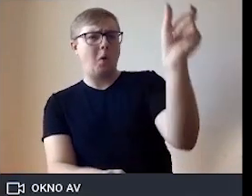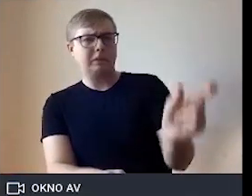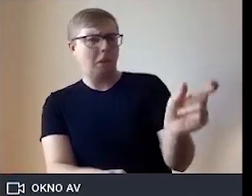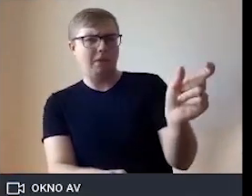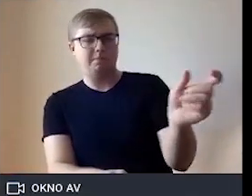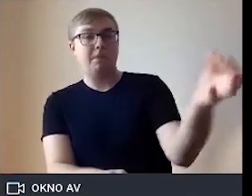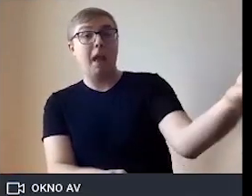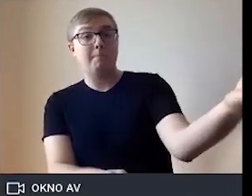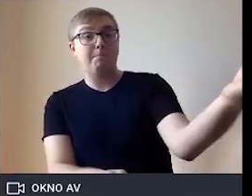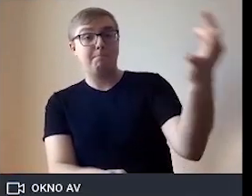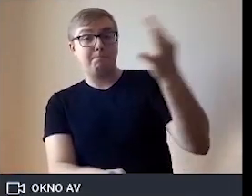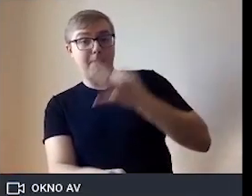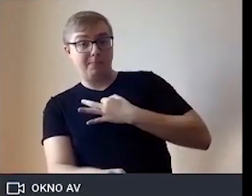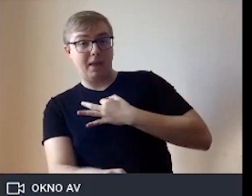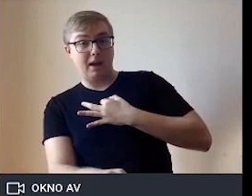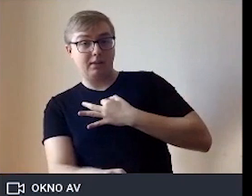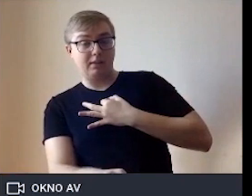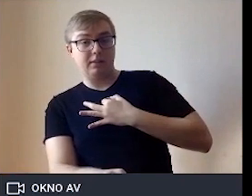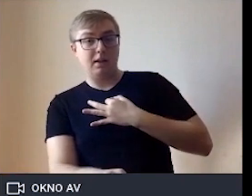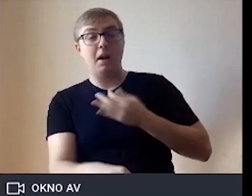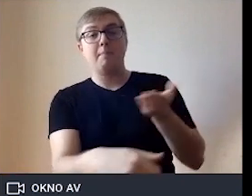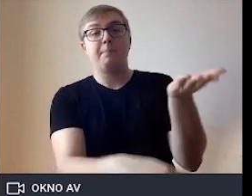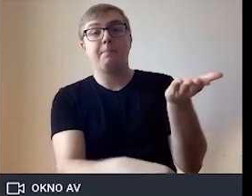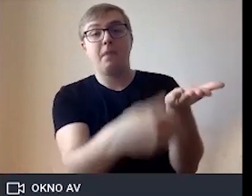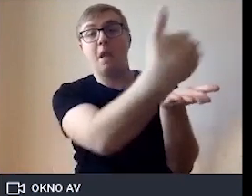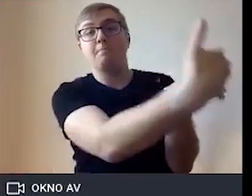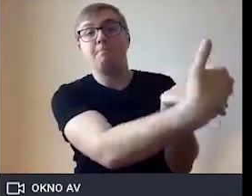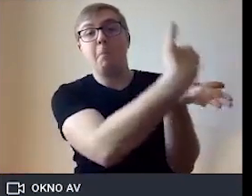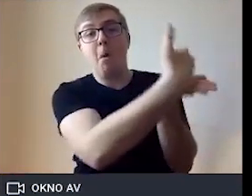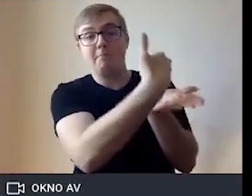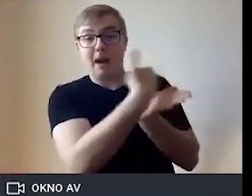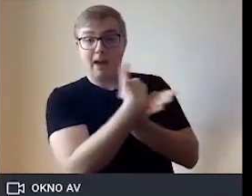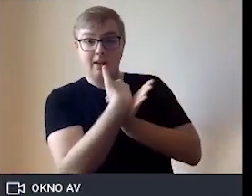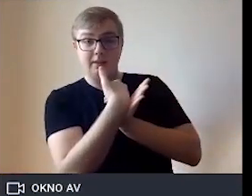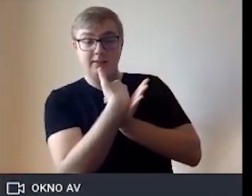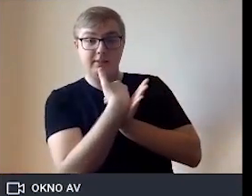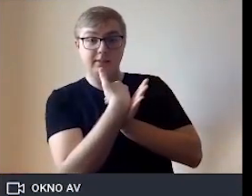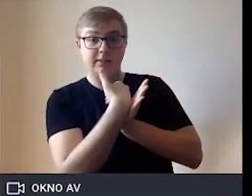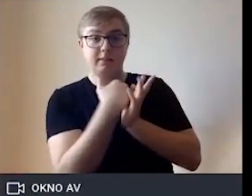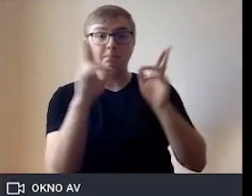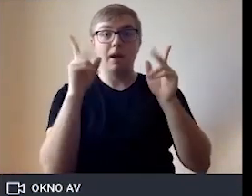A tu w drugą stronę. Ktoś mnie pyta/pomaga mi.